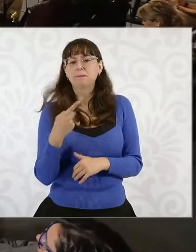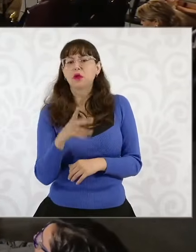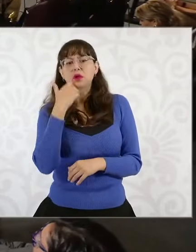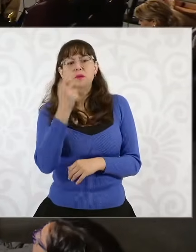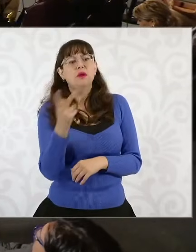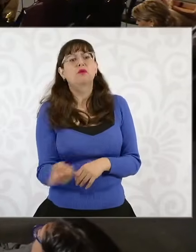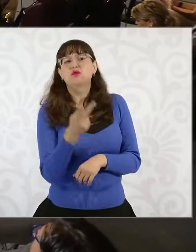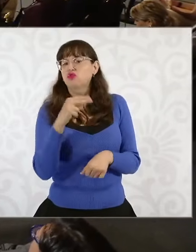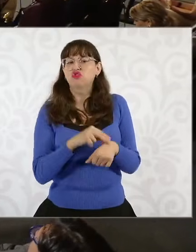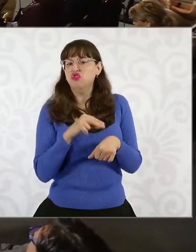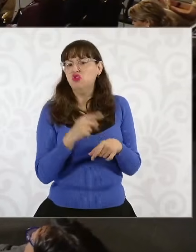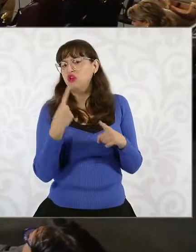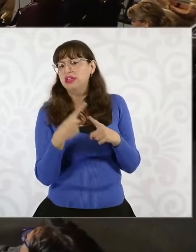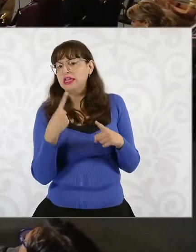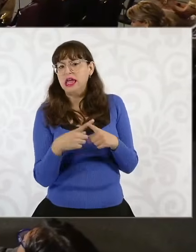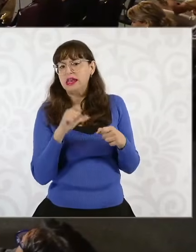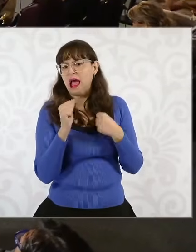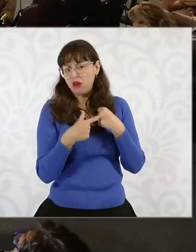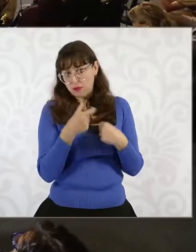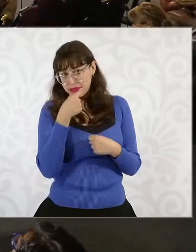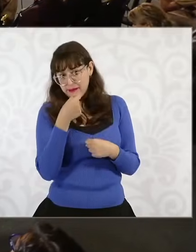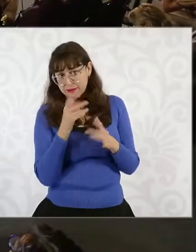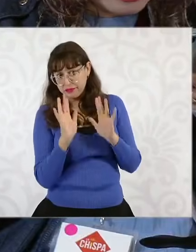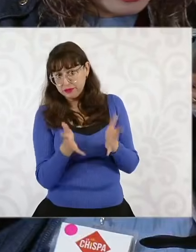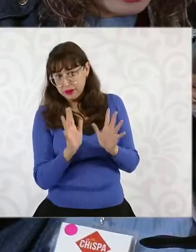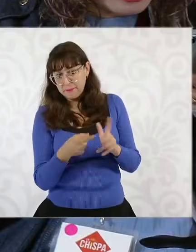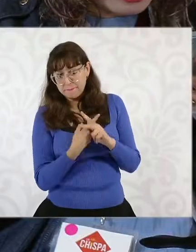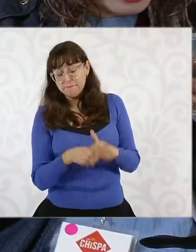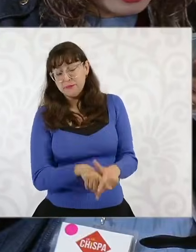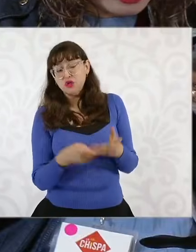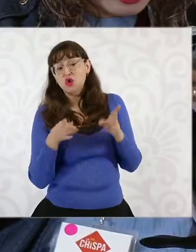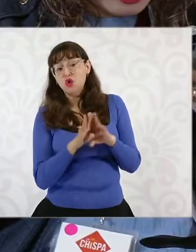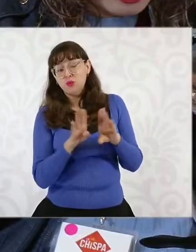está atendiendo, le mandaron algún medicamento? Eh, ¿cómo va el tema que nos pueda mencionar?